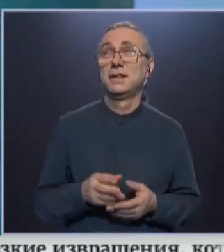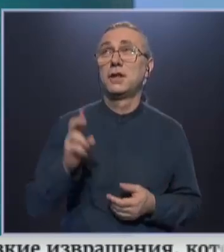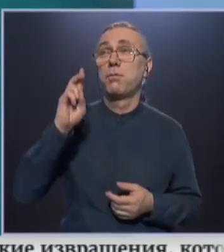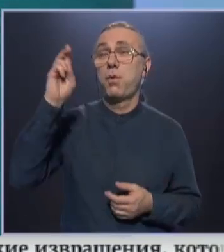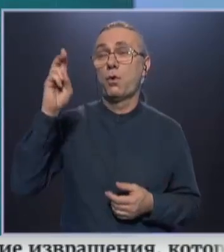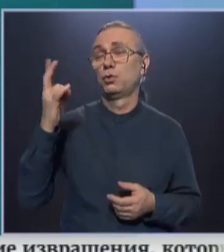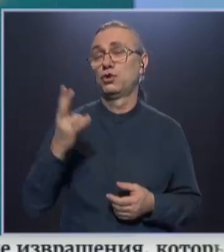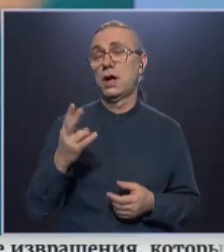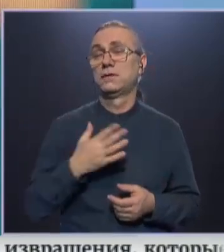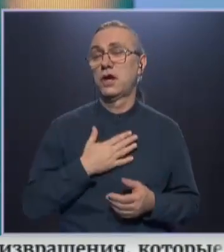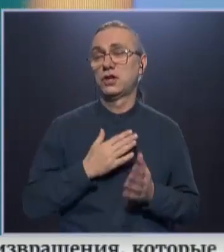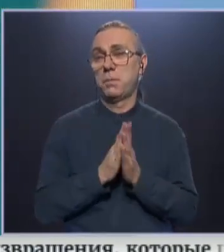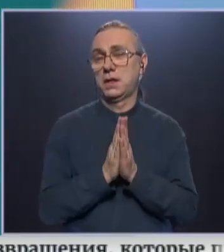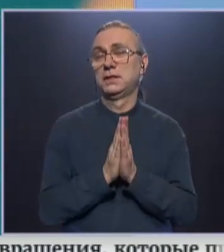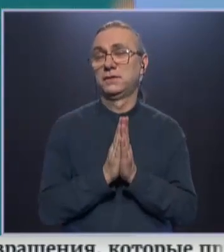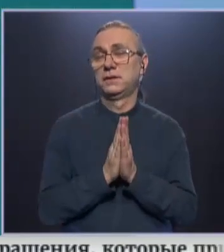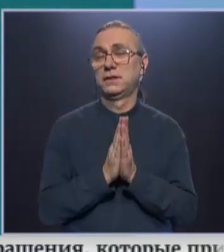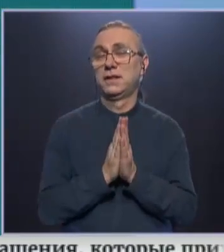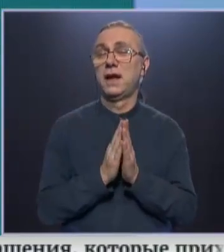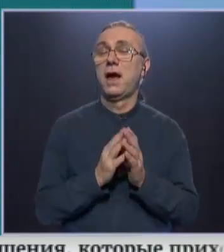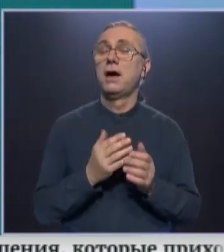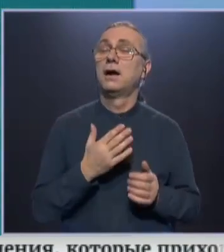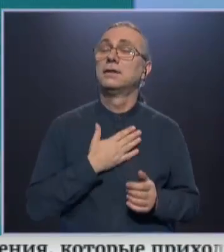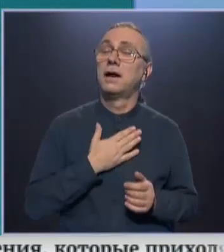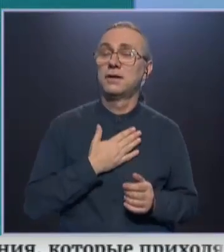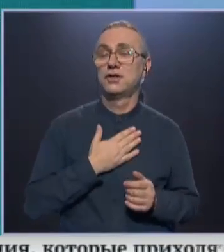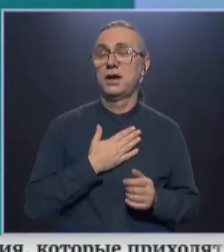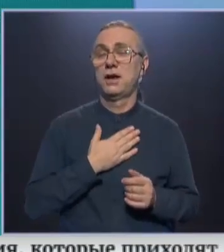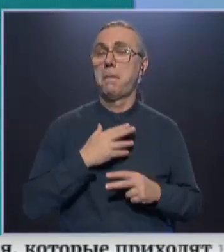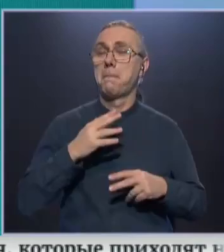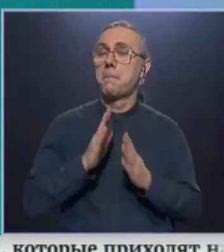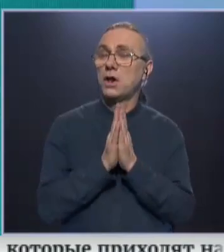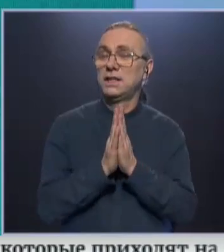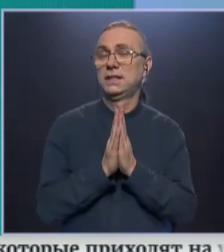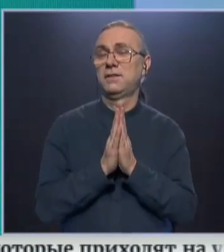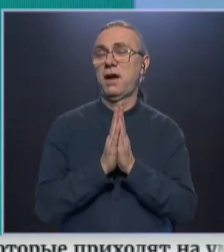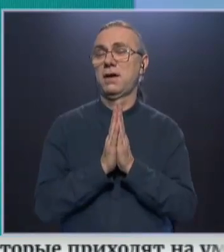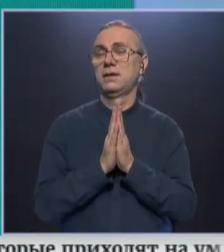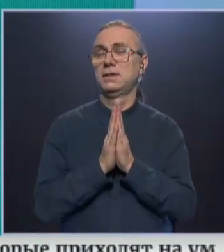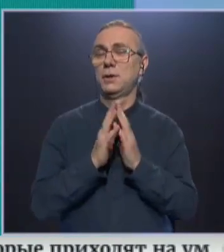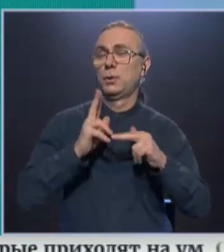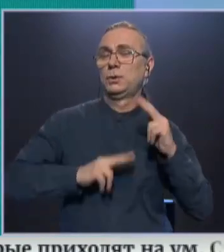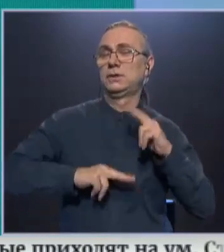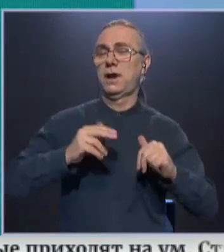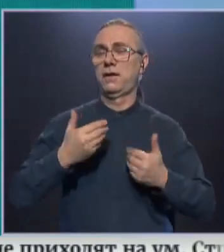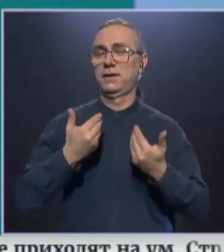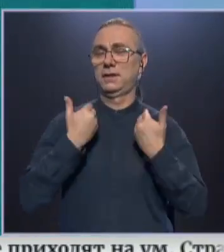в наших молитвах о нашей молитвы устраивают наше внутреннее так как это для нас прекрасный полезно